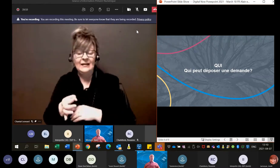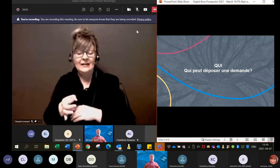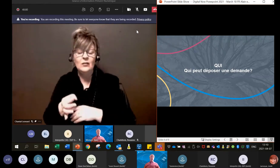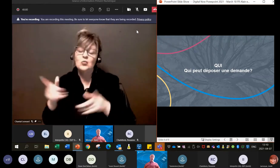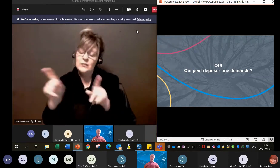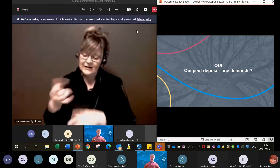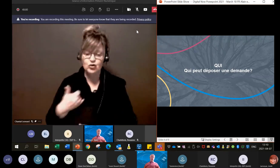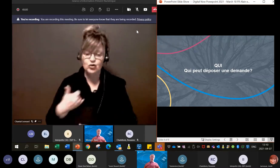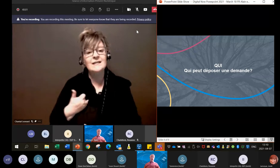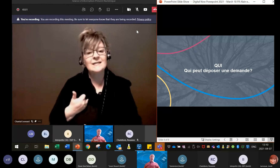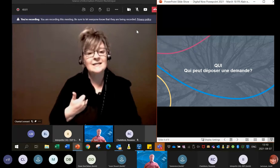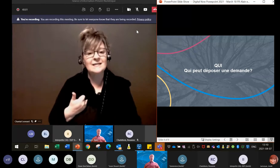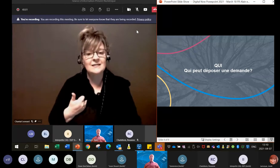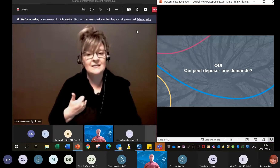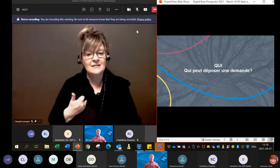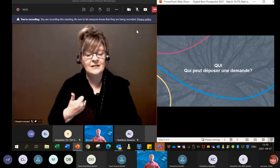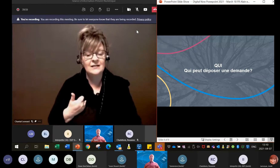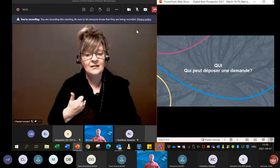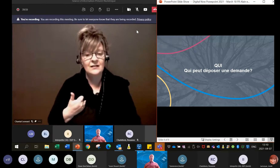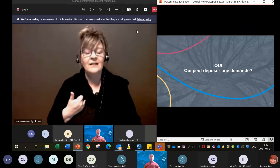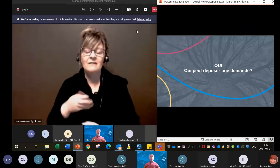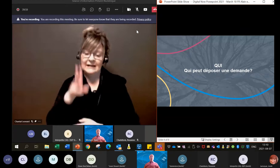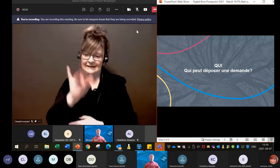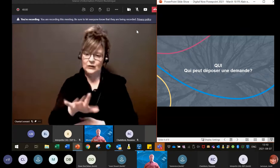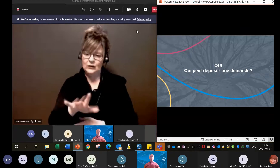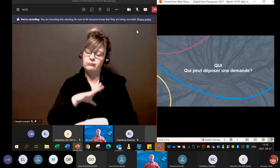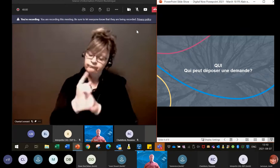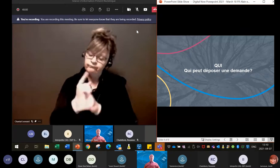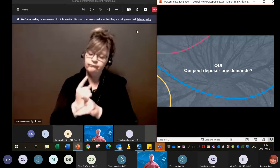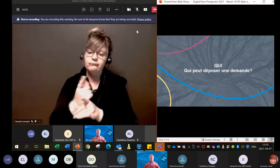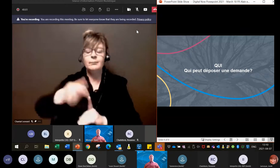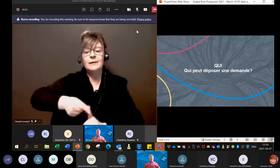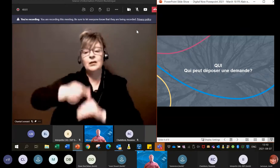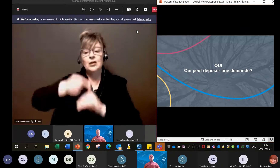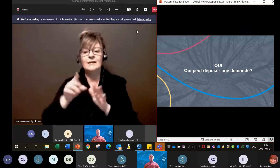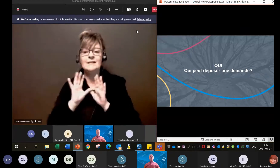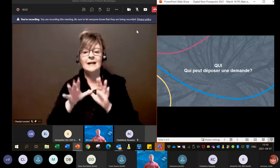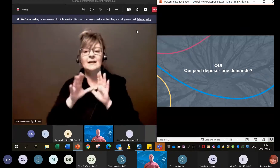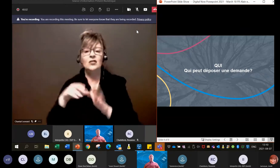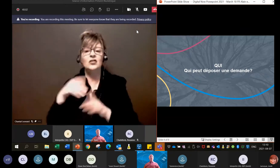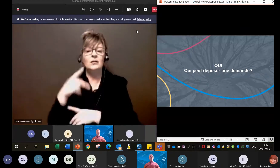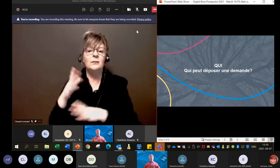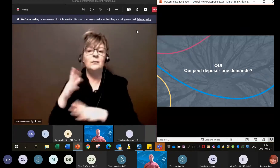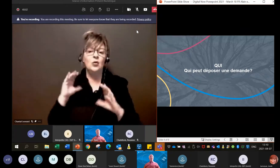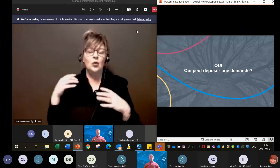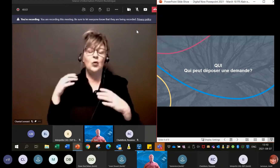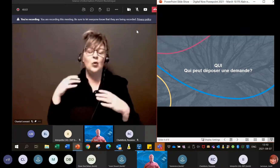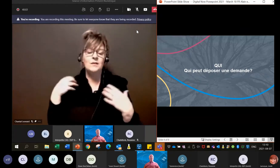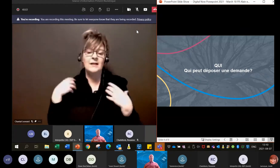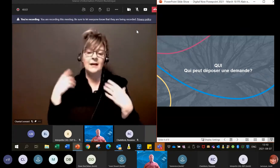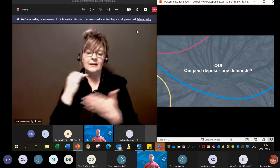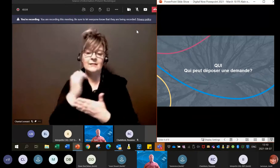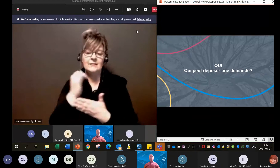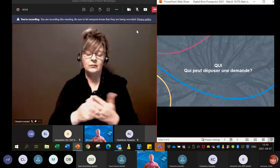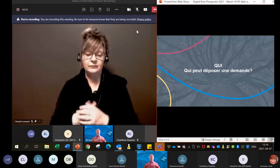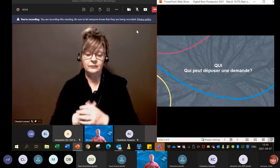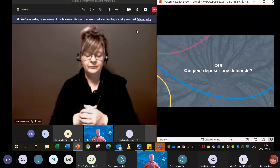reconnaîtrez là les priorités